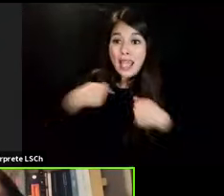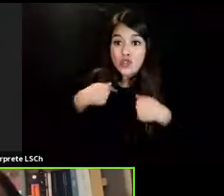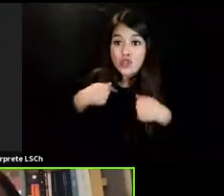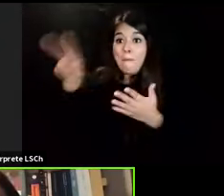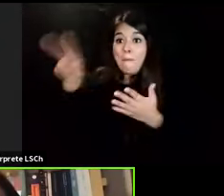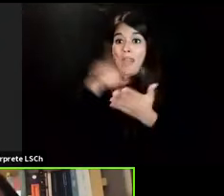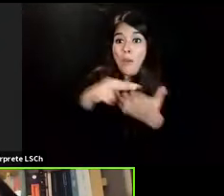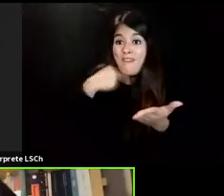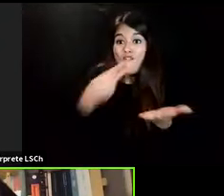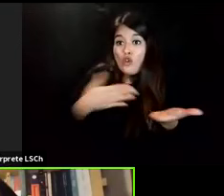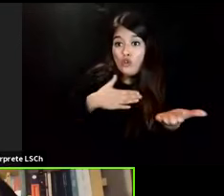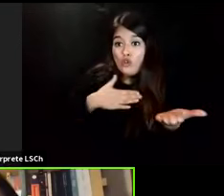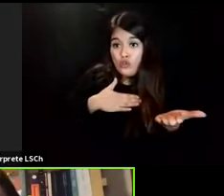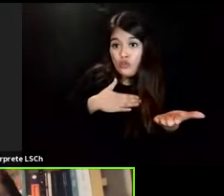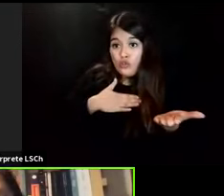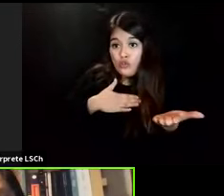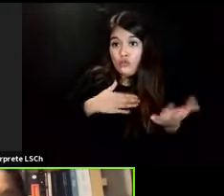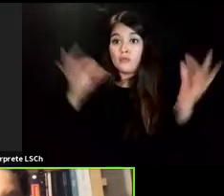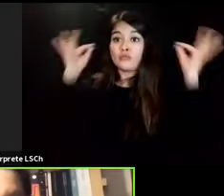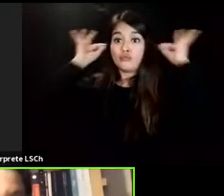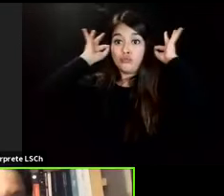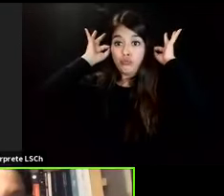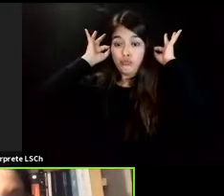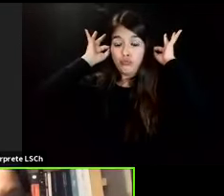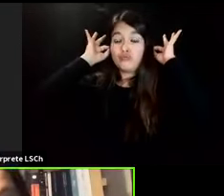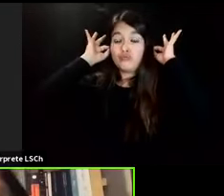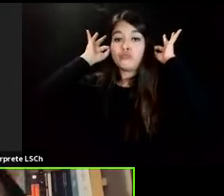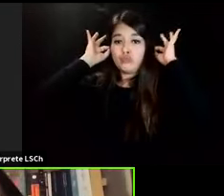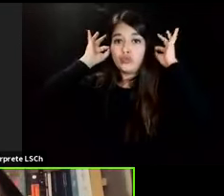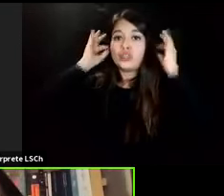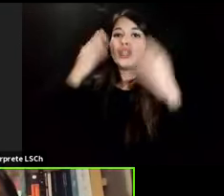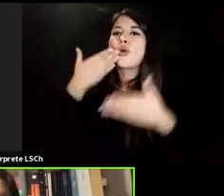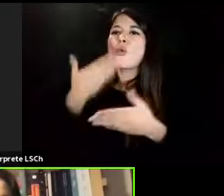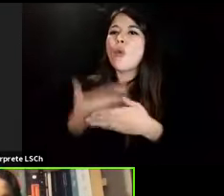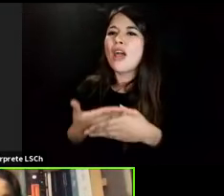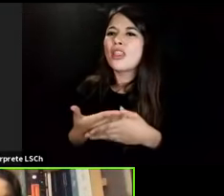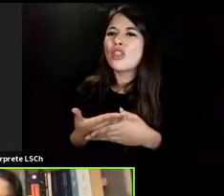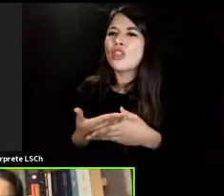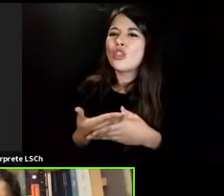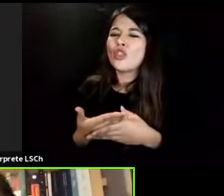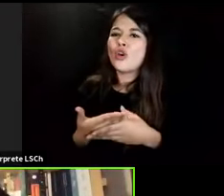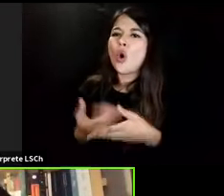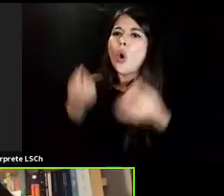cuando se dio la oportunidad de hacer la versión audio libros de mis cuentos y